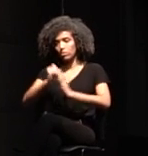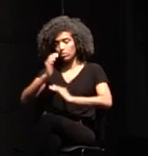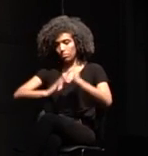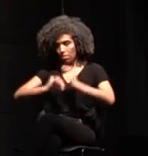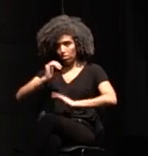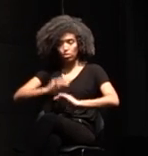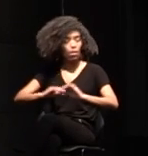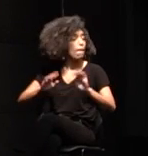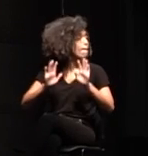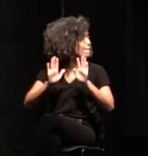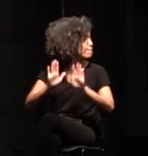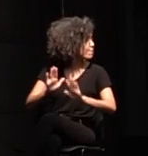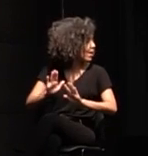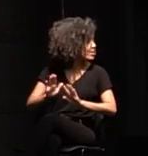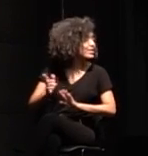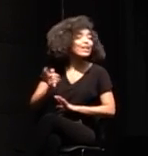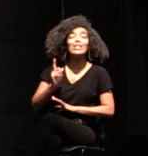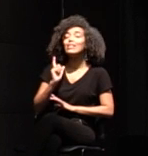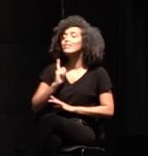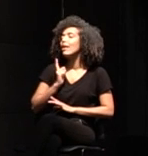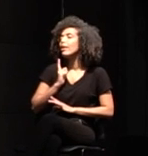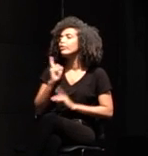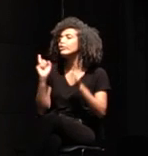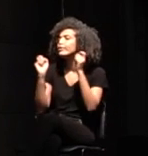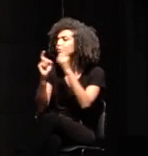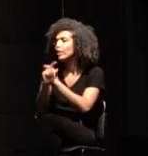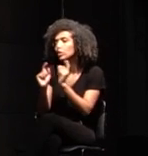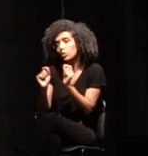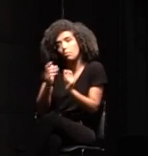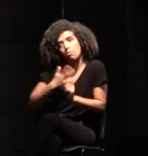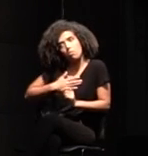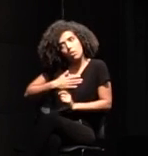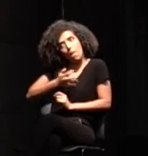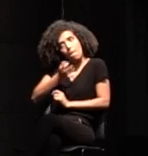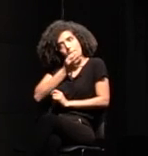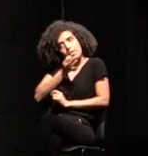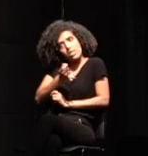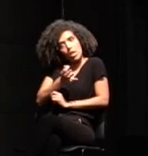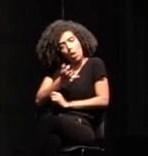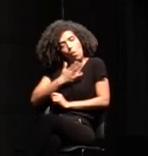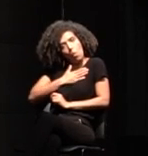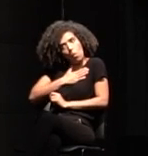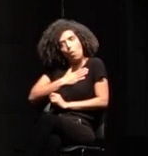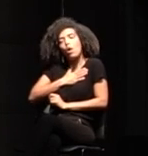mas uma dificuldade que eu vejo ou algo que dificultou